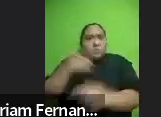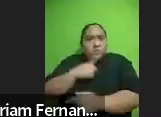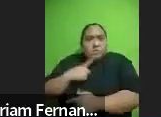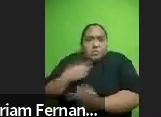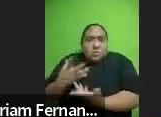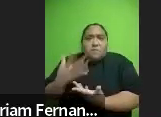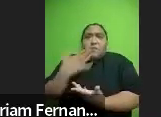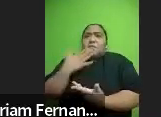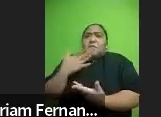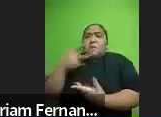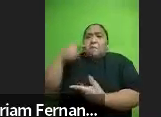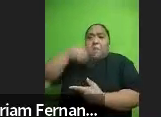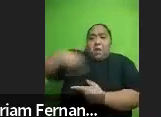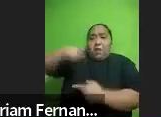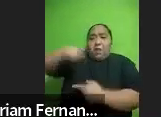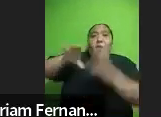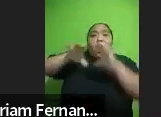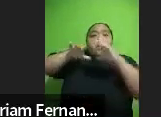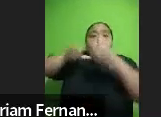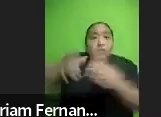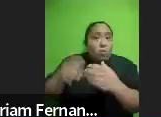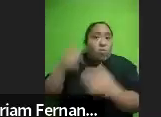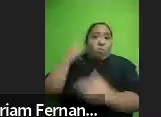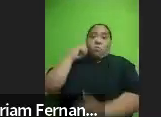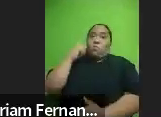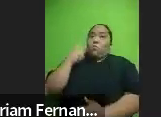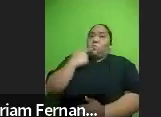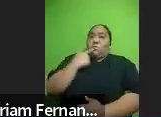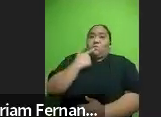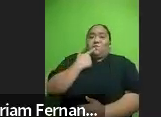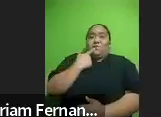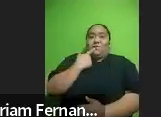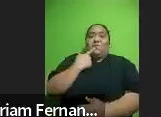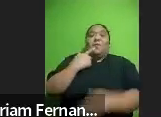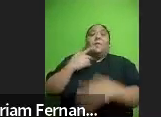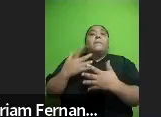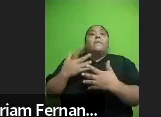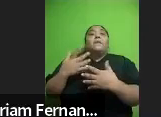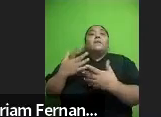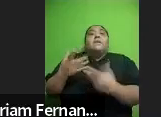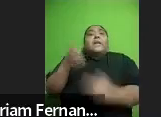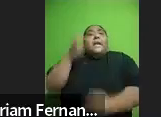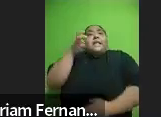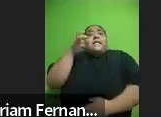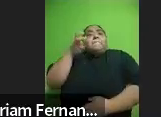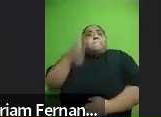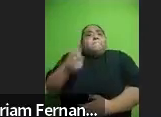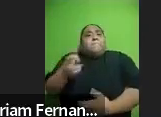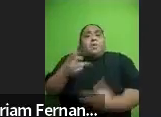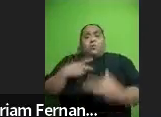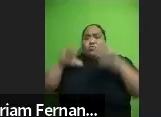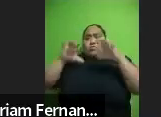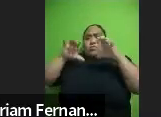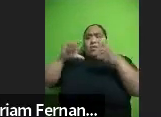y dice tica. Allí se habla entonces de comunidad de sordos o comunidad o comunidad sorda o comunidad sorda.